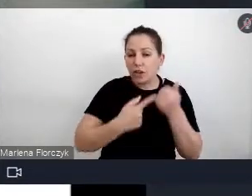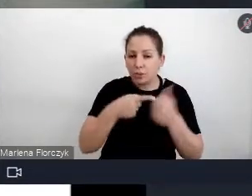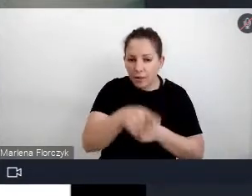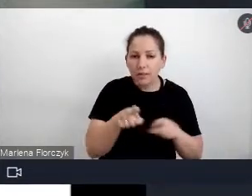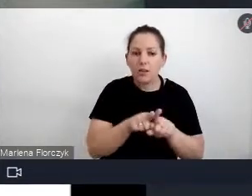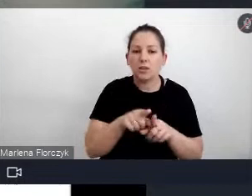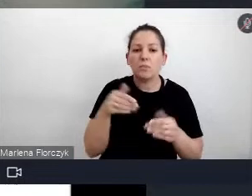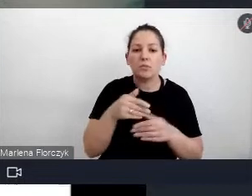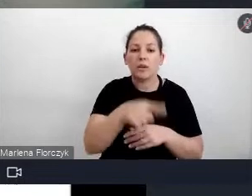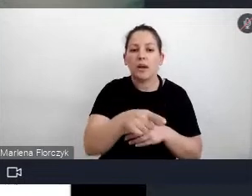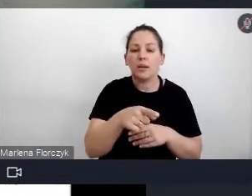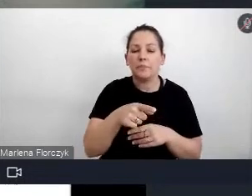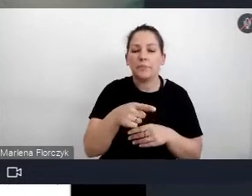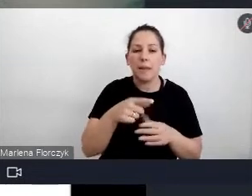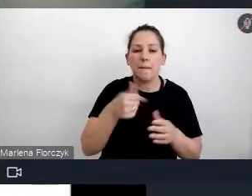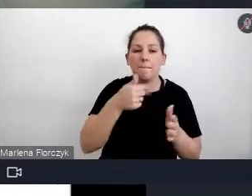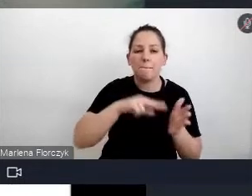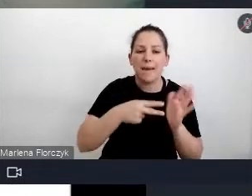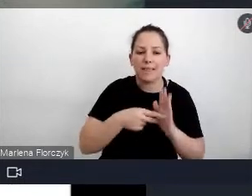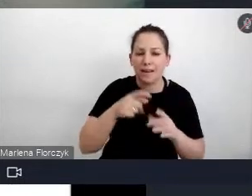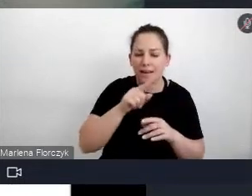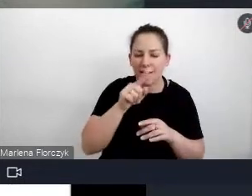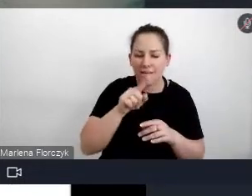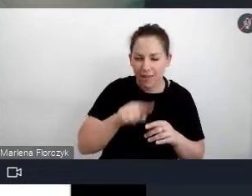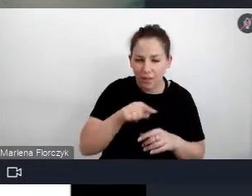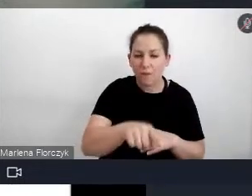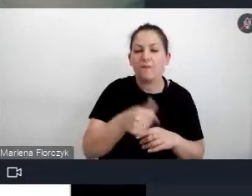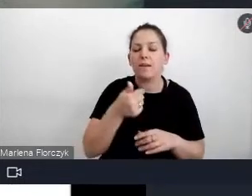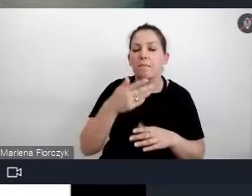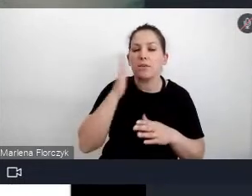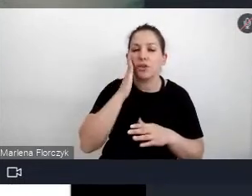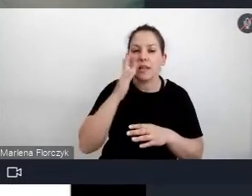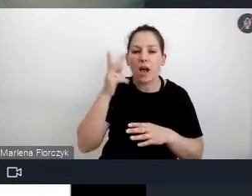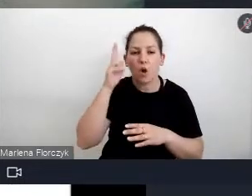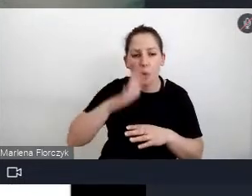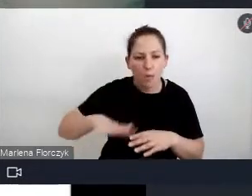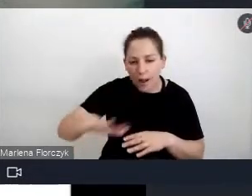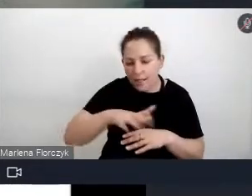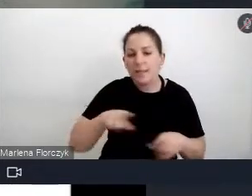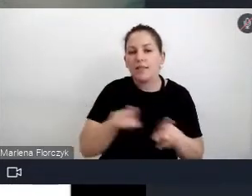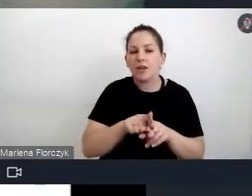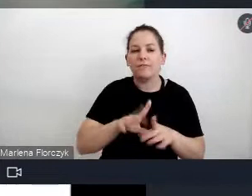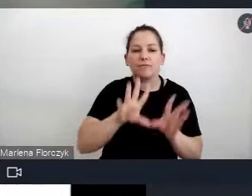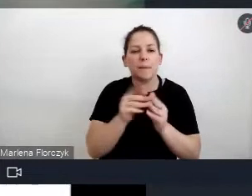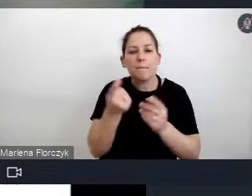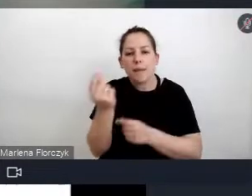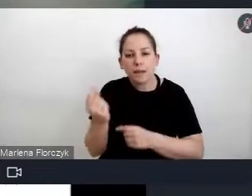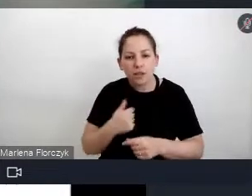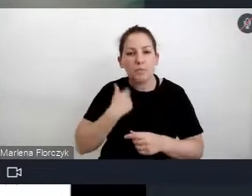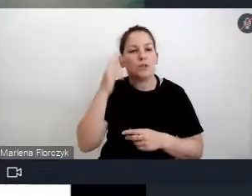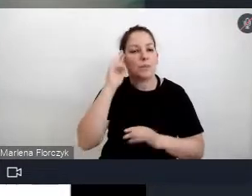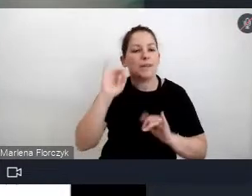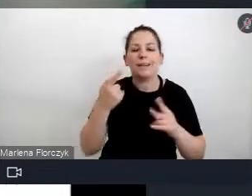na metr kwadratowy w budynkach komunalnych. Pracujemy więc obecnie ze wszystkimi partnerami, aby zrozumieć, jakie Cele Zrównoważonego Rozwoju